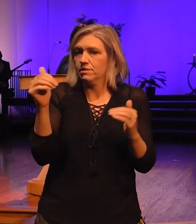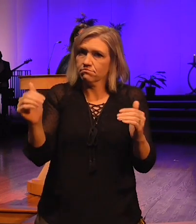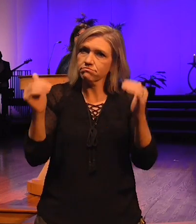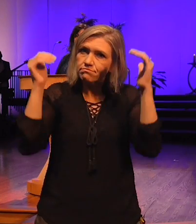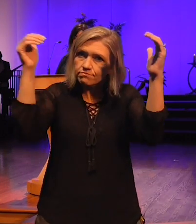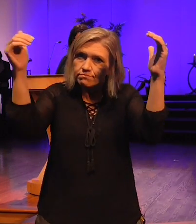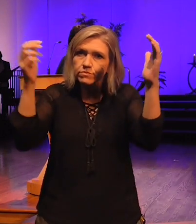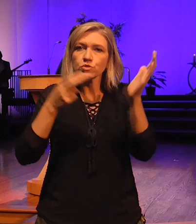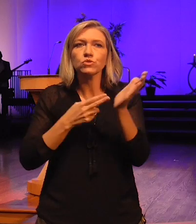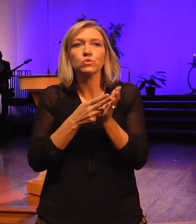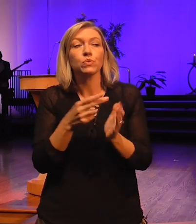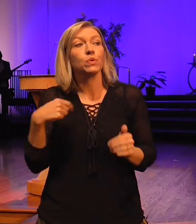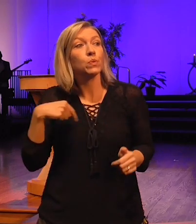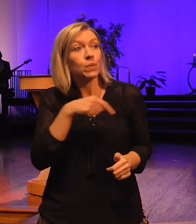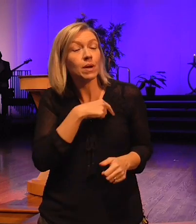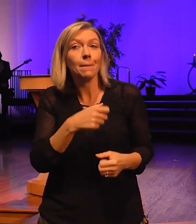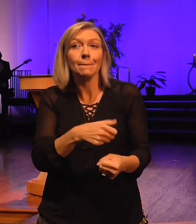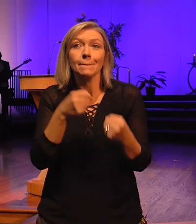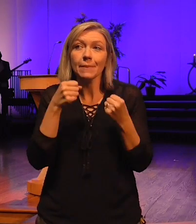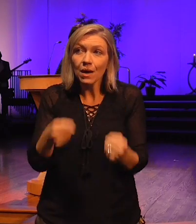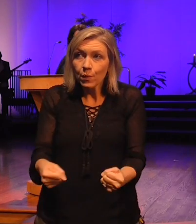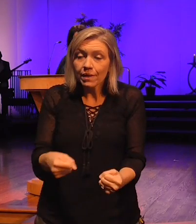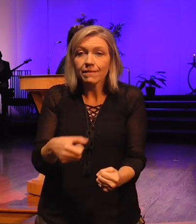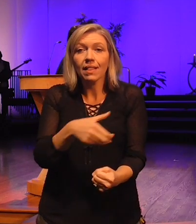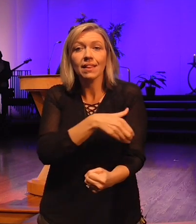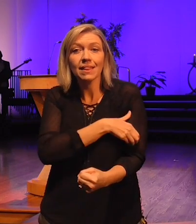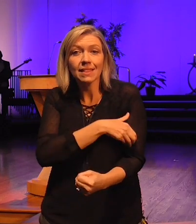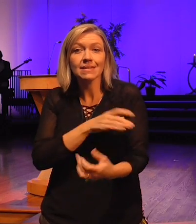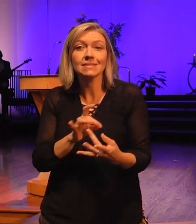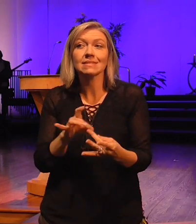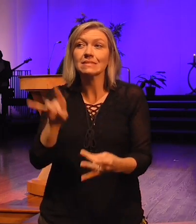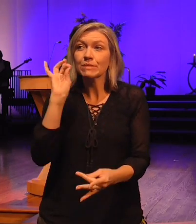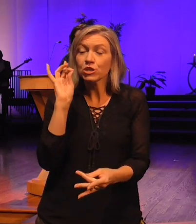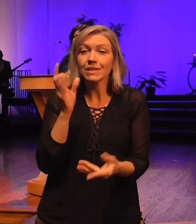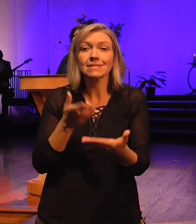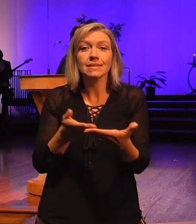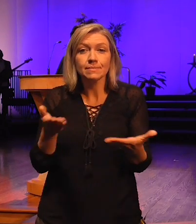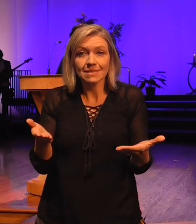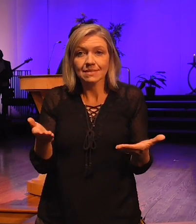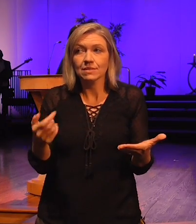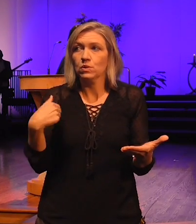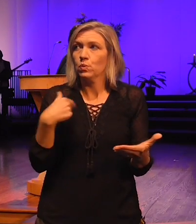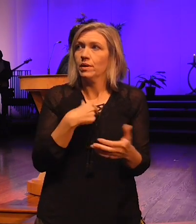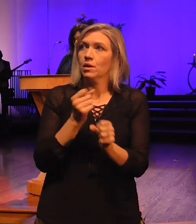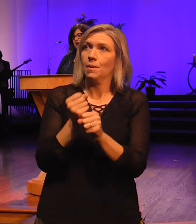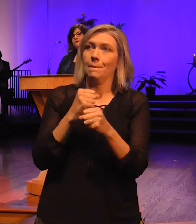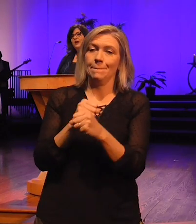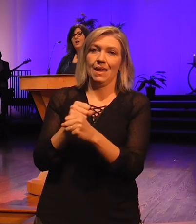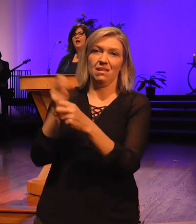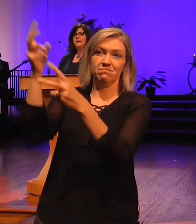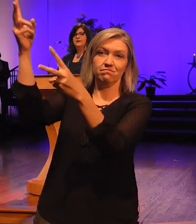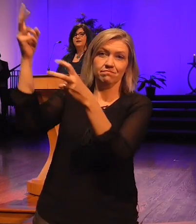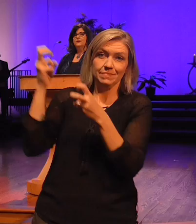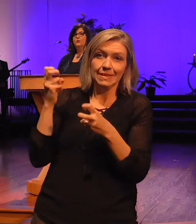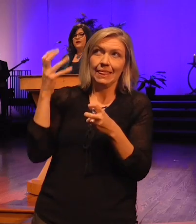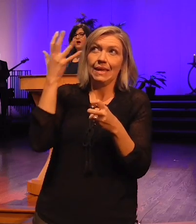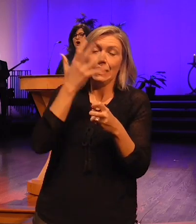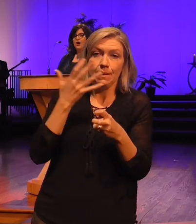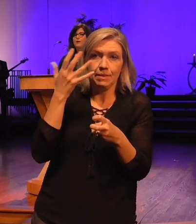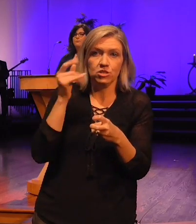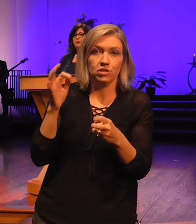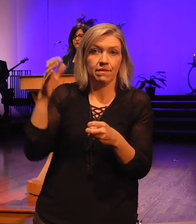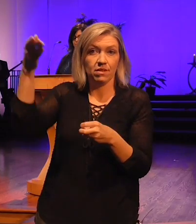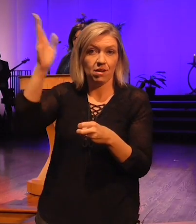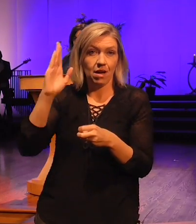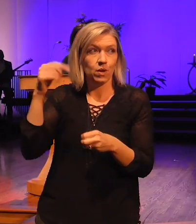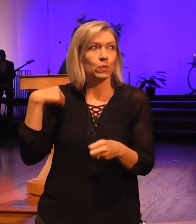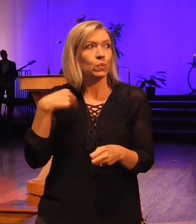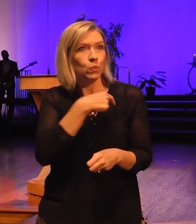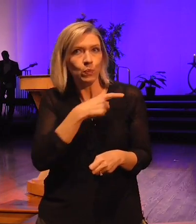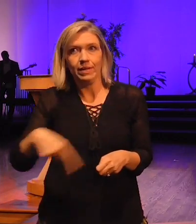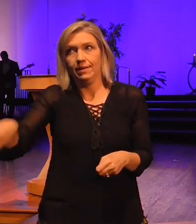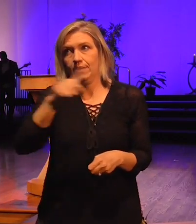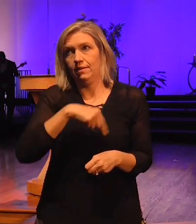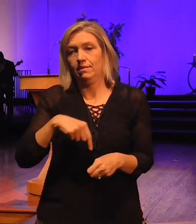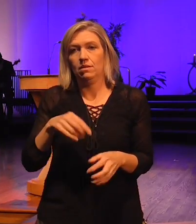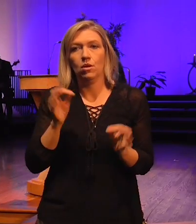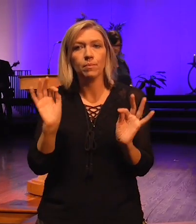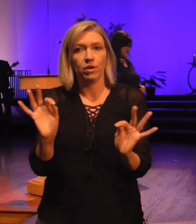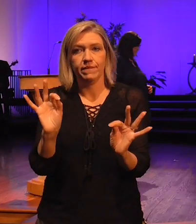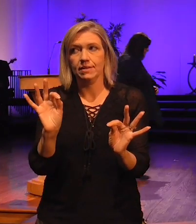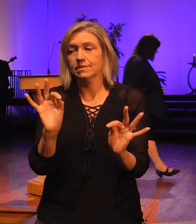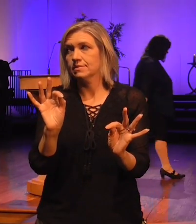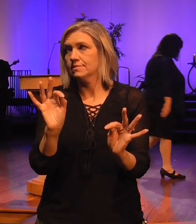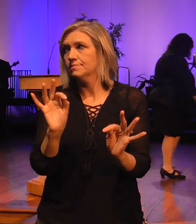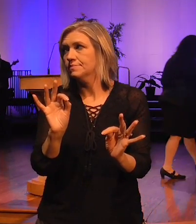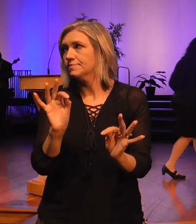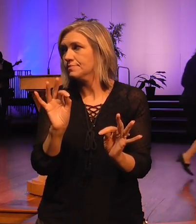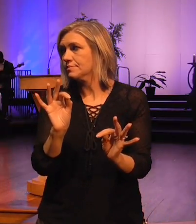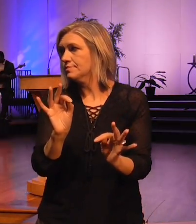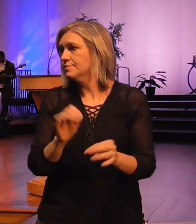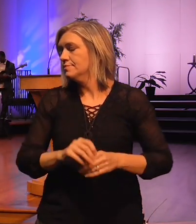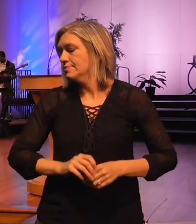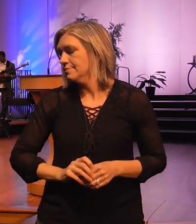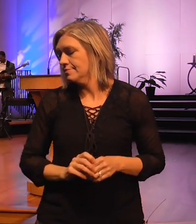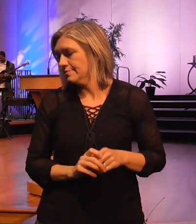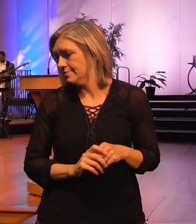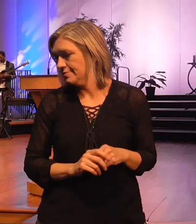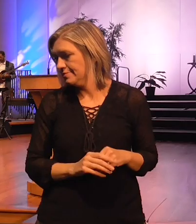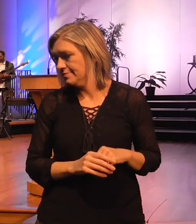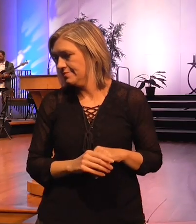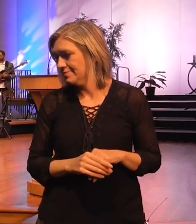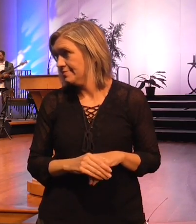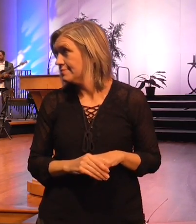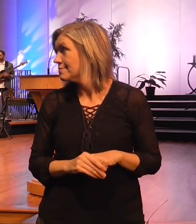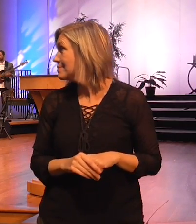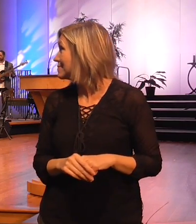poderosos sustancia espiritual estamos hechos a imagen de Dios somos [Música] perfectos tan buenos para ser